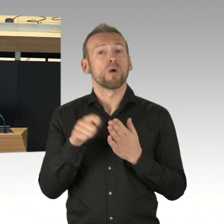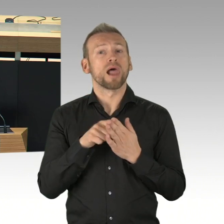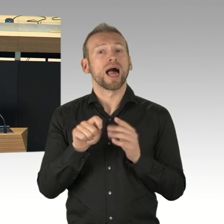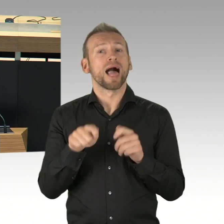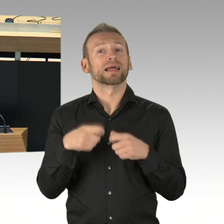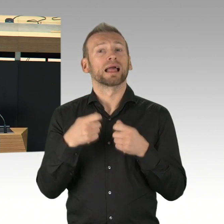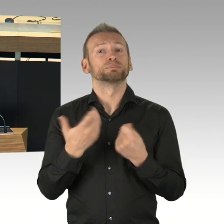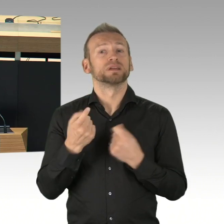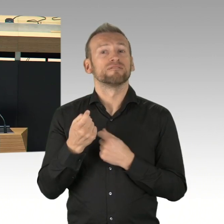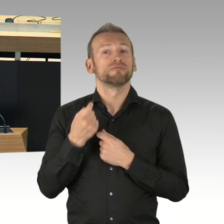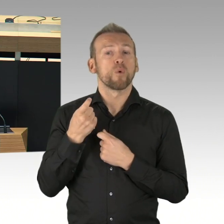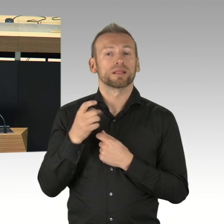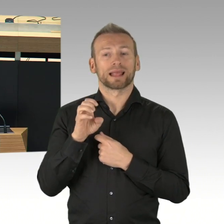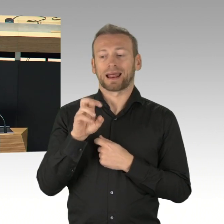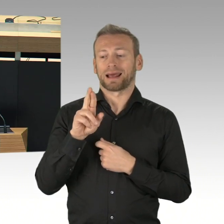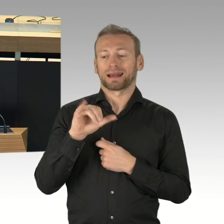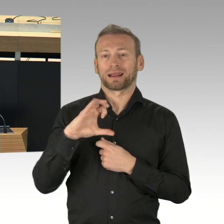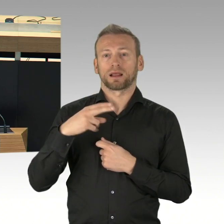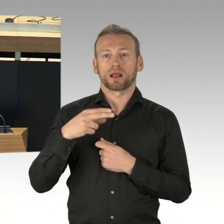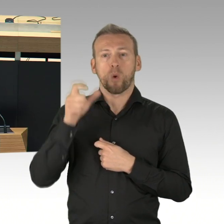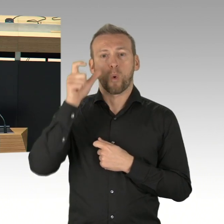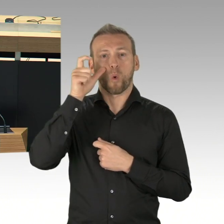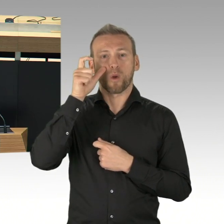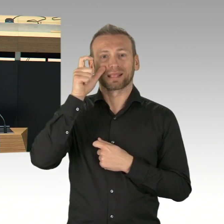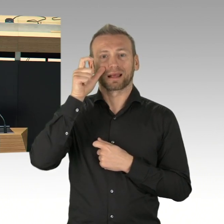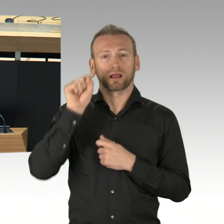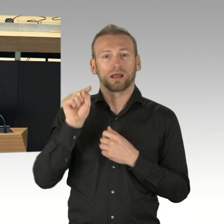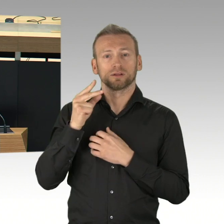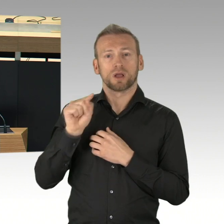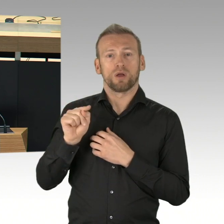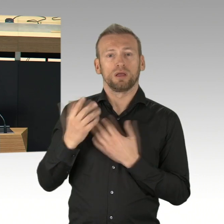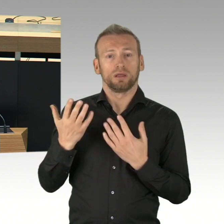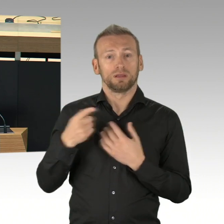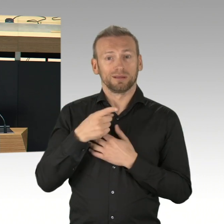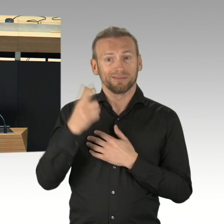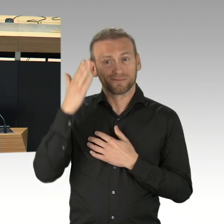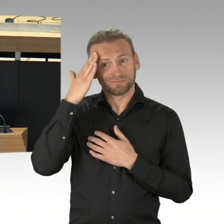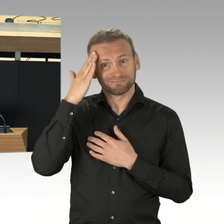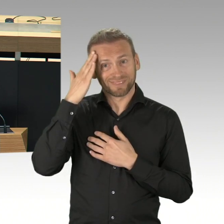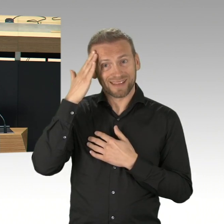ohne Ihre Hilfe und zusehen muss, wie er sich gegen seinen Vermieter durchsetzt. Das heißt, Sie zetteln einen Krieg an